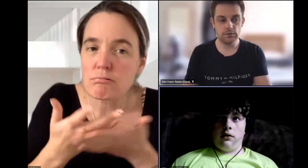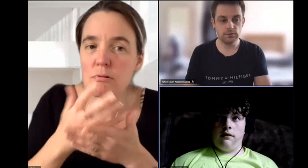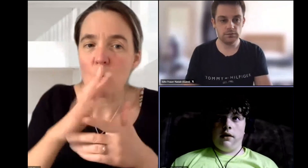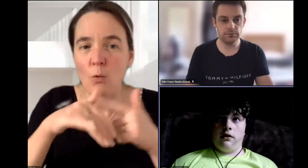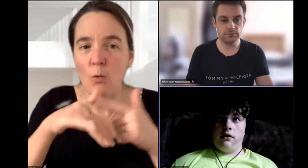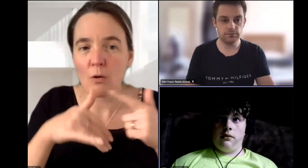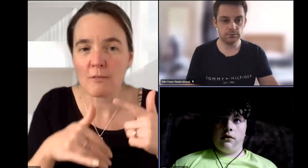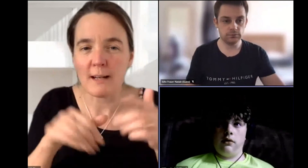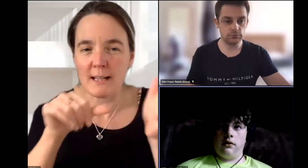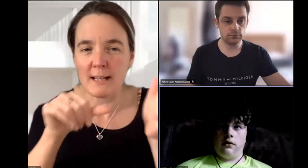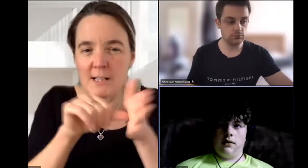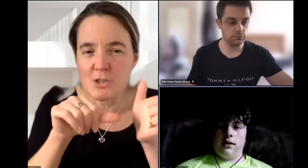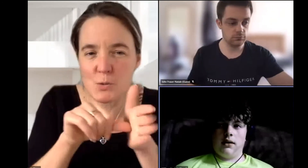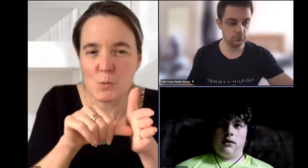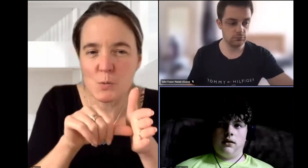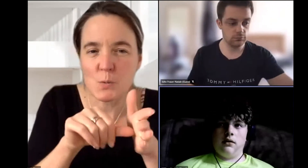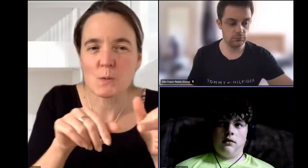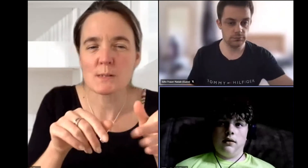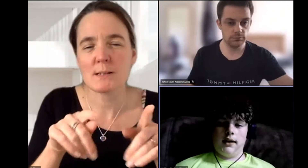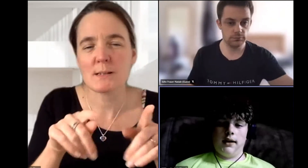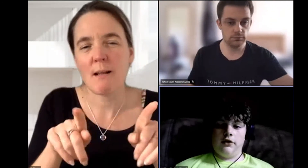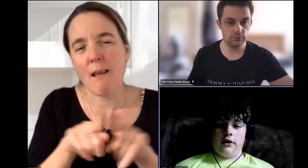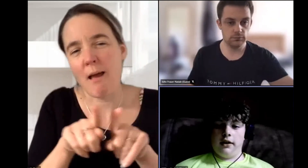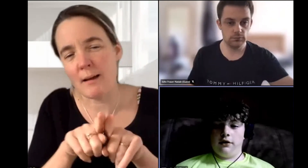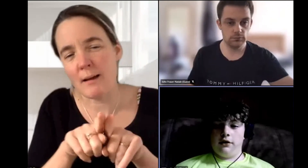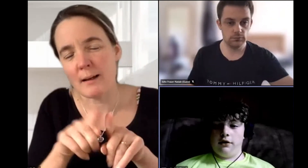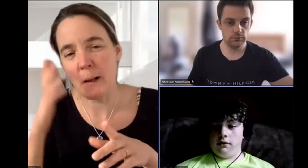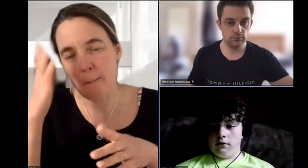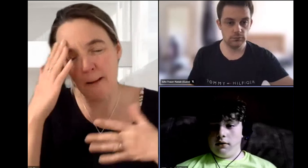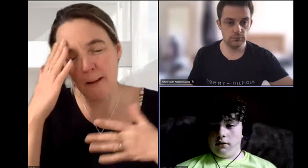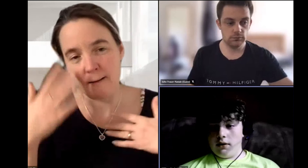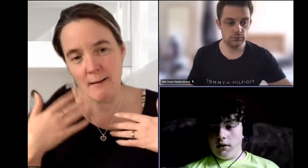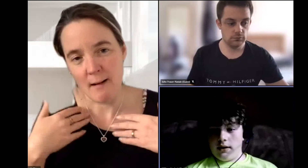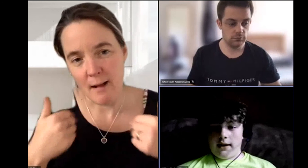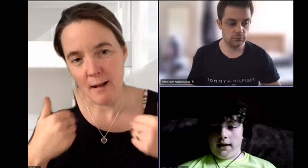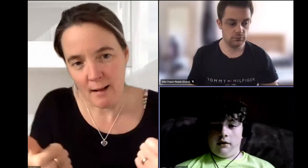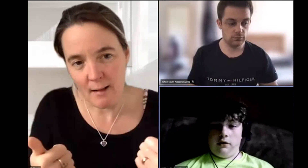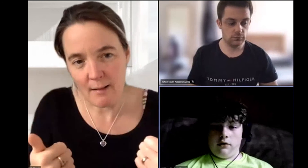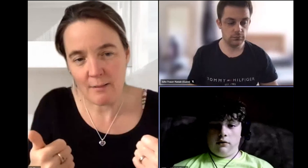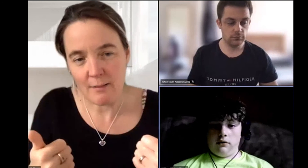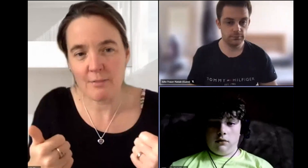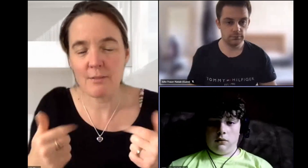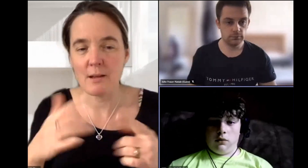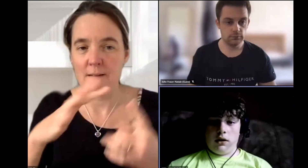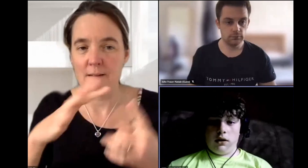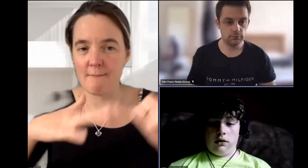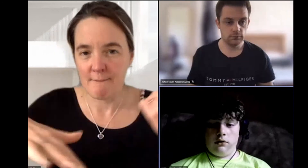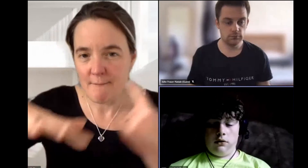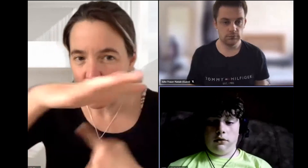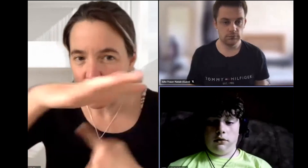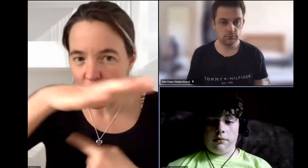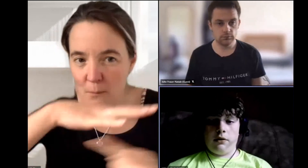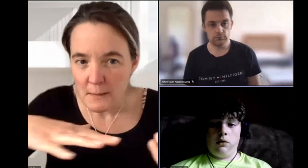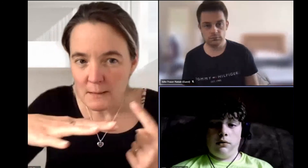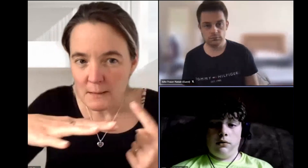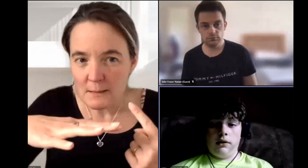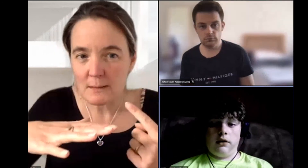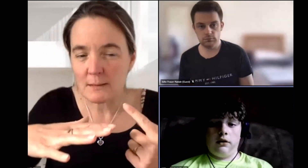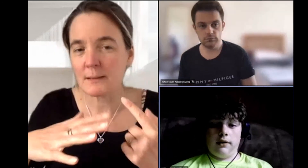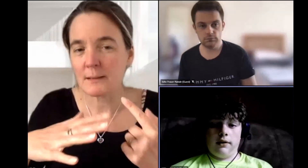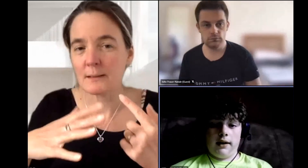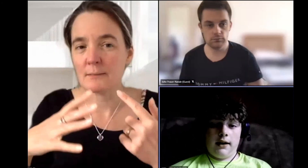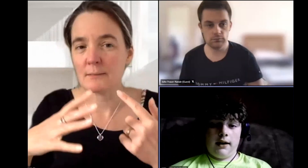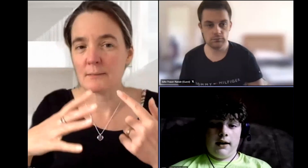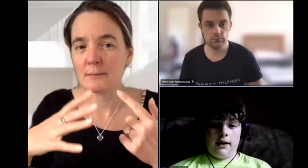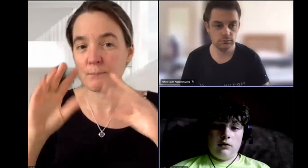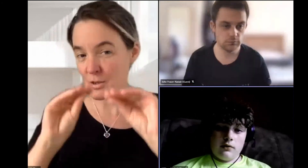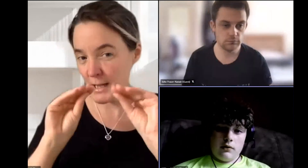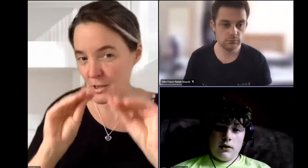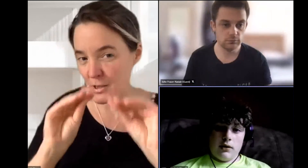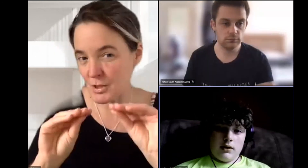fel iechyd meddwl, yr amgylchedd ac addysg. Hefyd, siaradon ni am beth y gallem ni ei wneud i helpu.